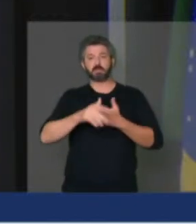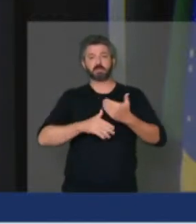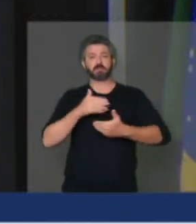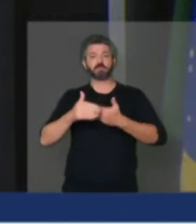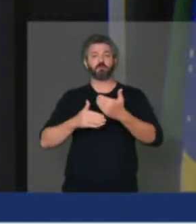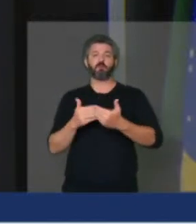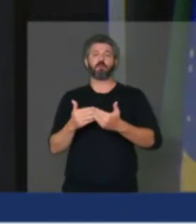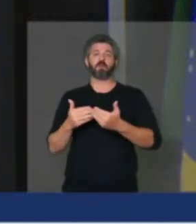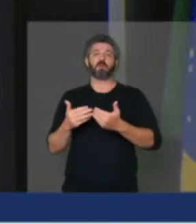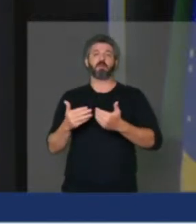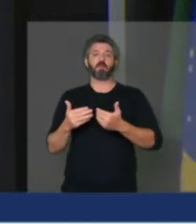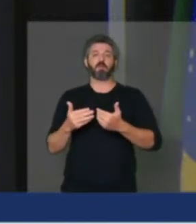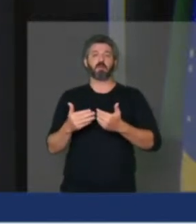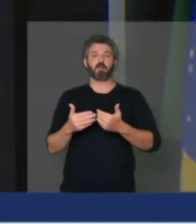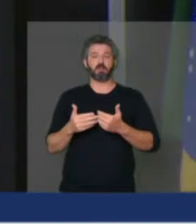PARA PODER DESENVOLVER OS SEUS PROJETOS, OS SEUS MUNICÍPIOS,